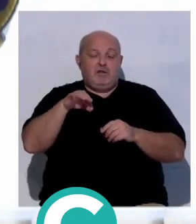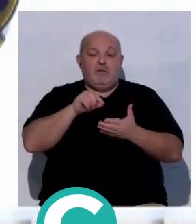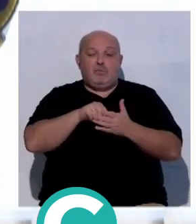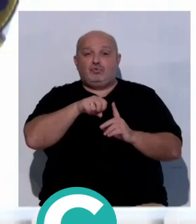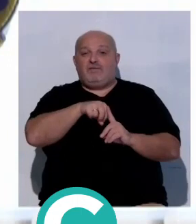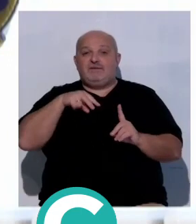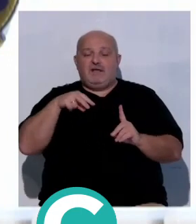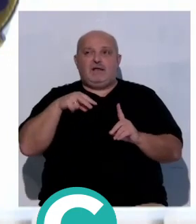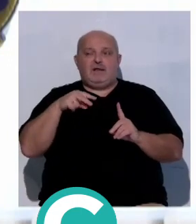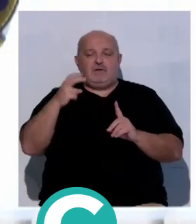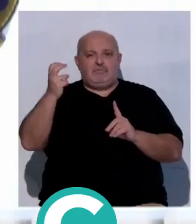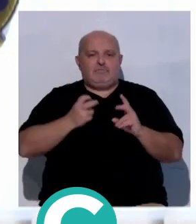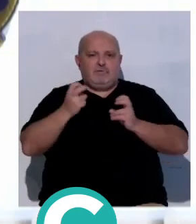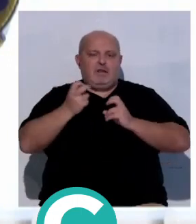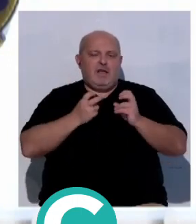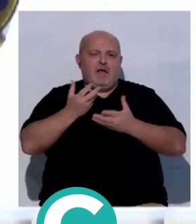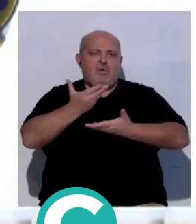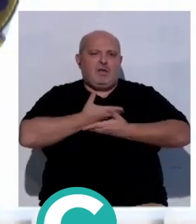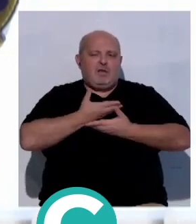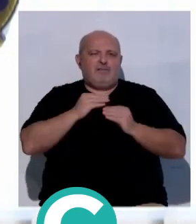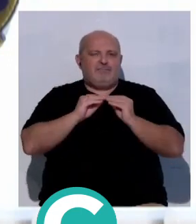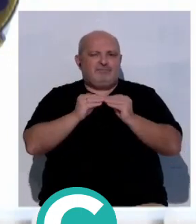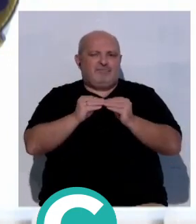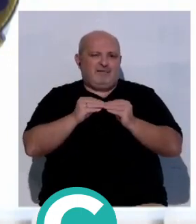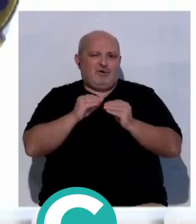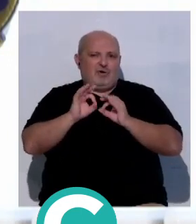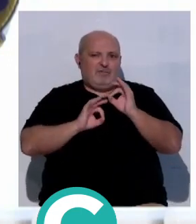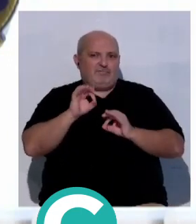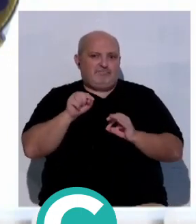aquellos que nos acompañan y nos están ayudando en el montaje de este evento eh teniendo en cuenta